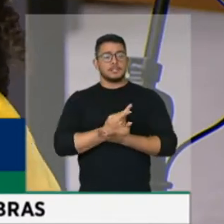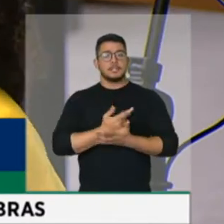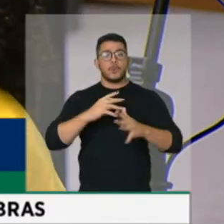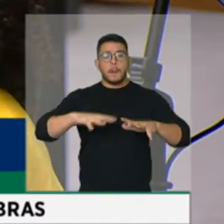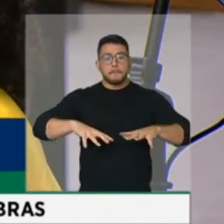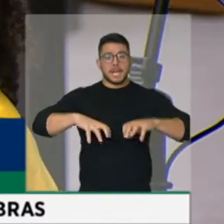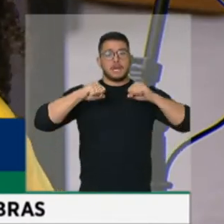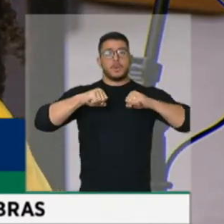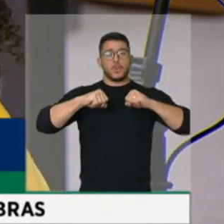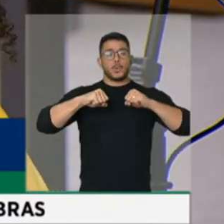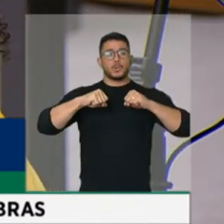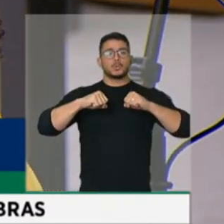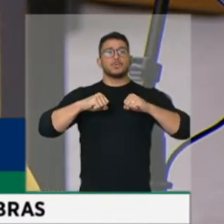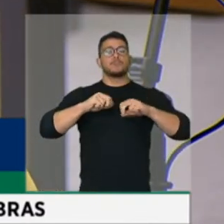AUMENTAR EM PELO MENOS 20% A CONTA DE ENERGIA DOS